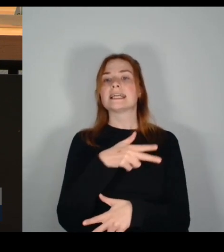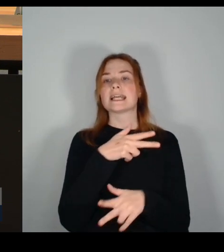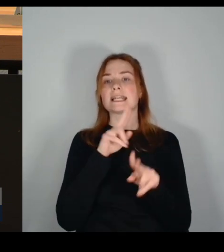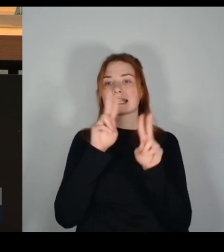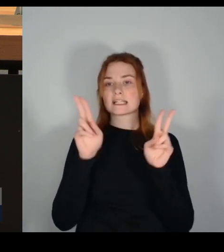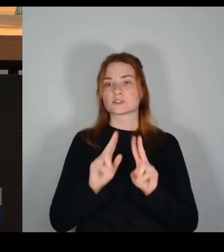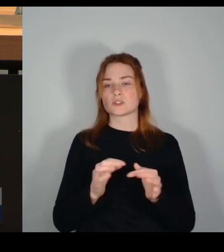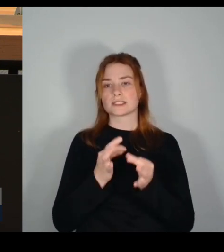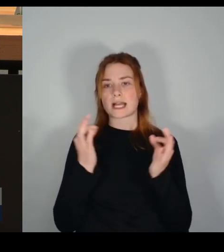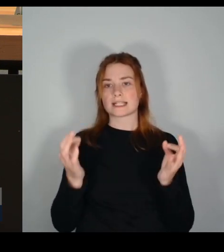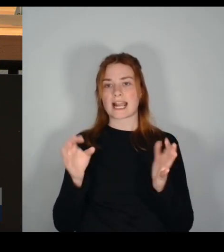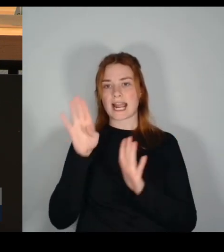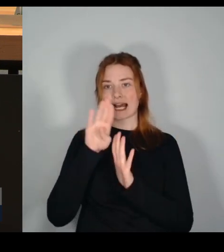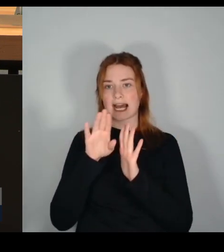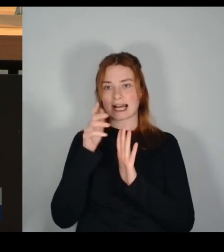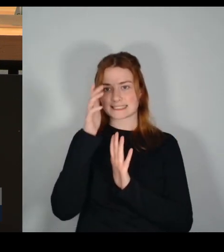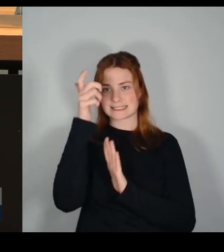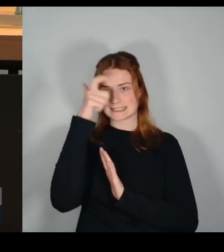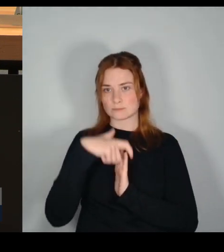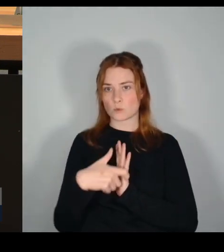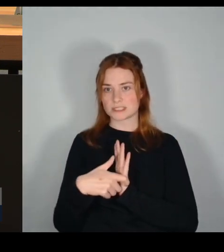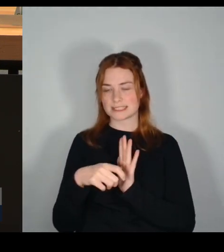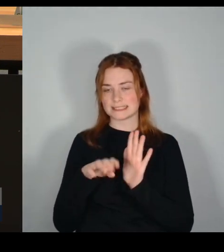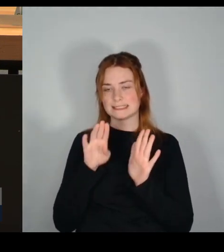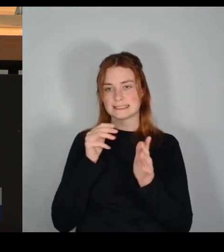der kurdischen Geschichte sowie in der Geschichte der